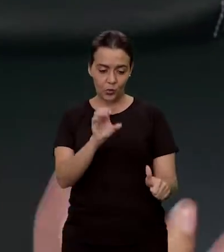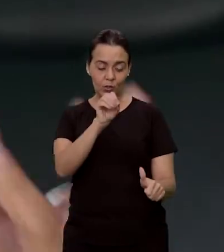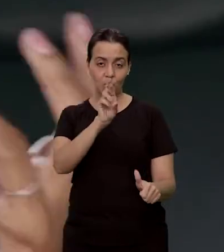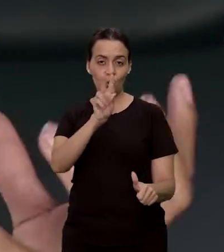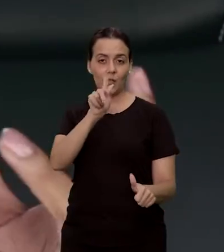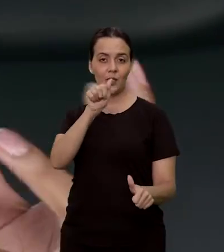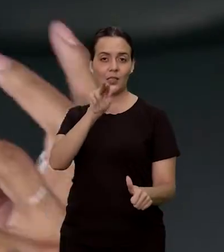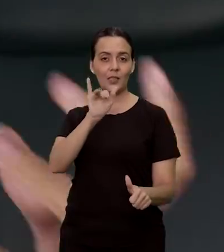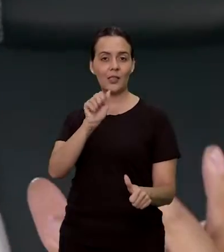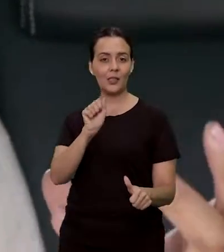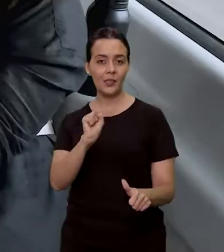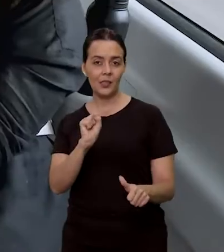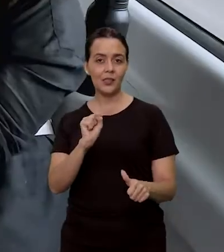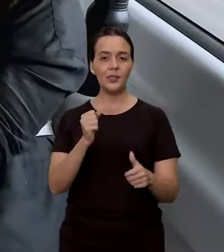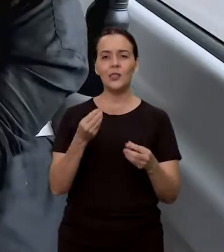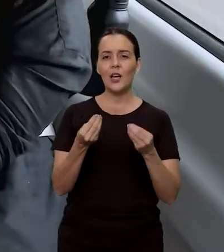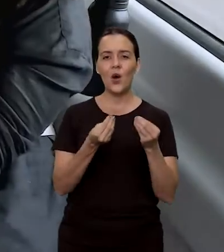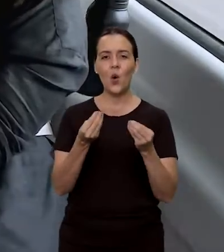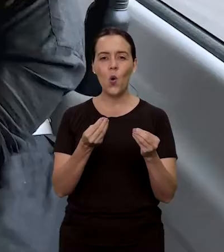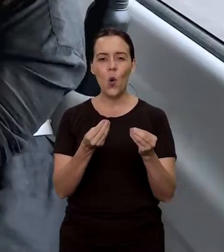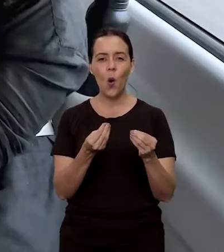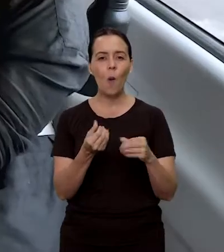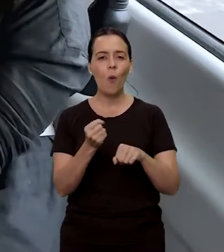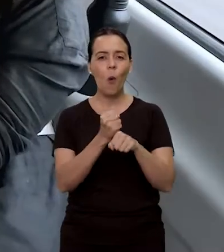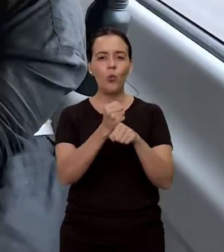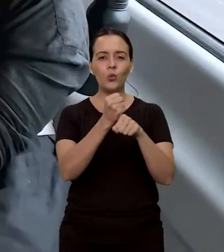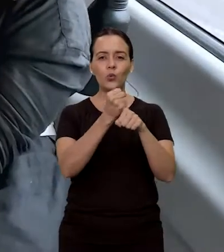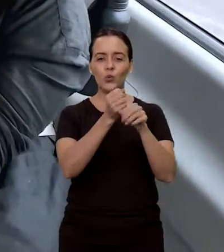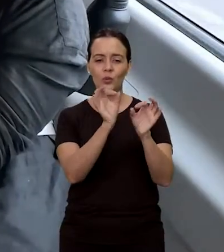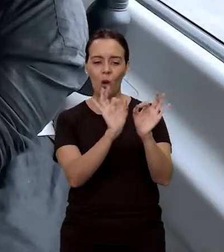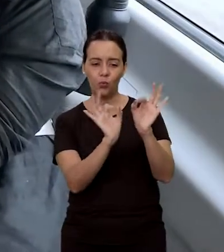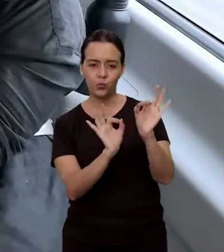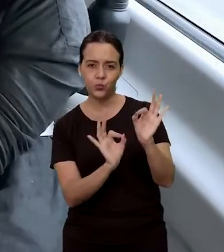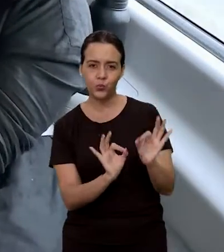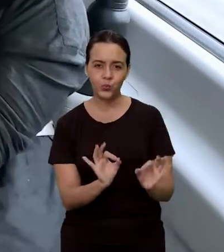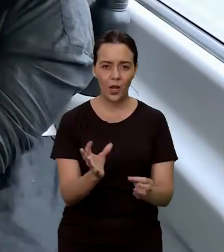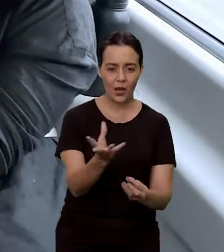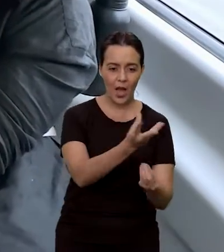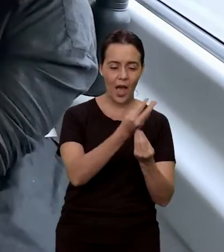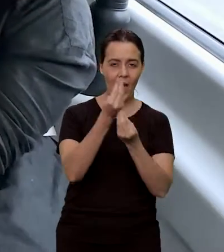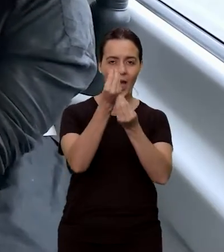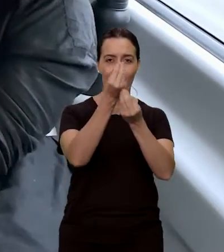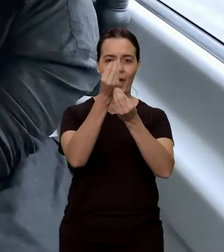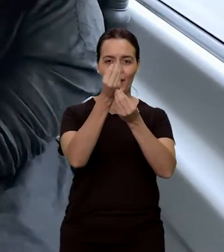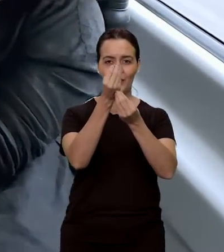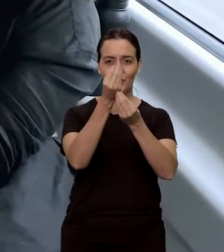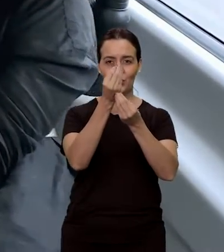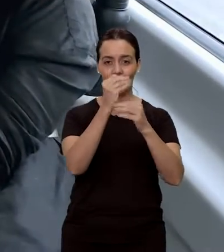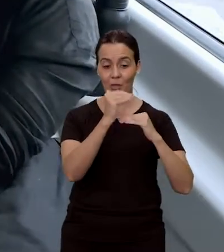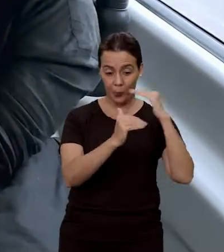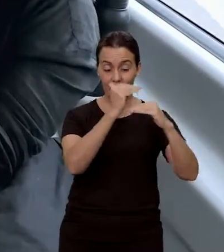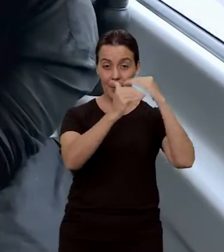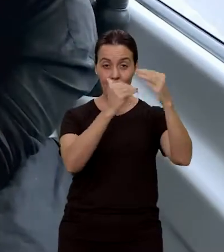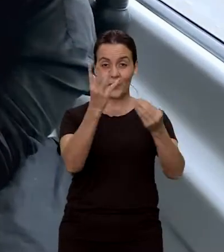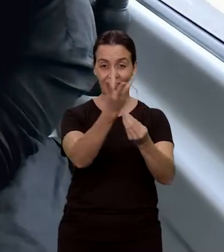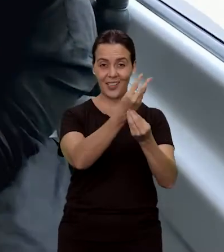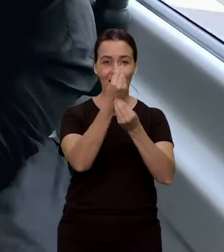falando também dessa ideia de construção de arte decolonial, na busca de materiais que fogem um pouco do habitual,